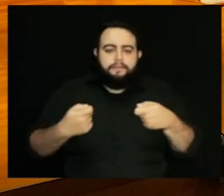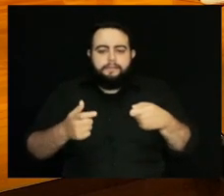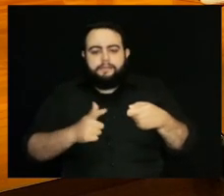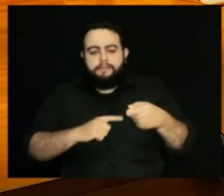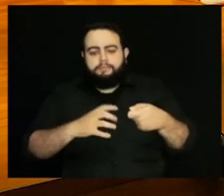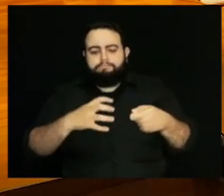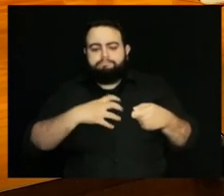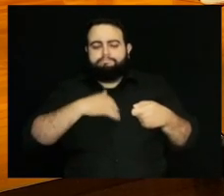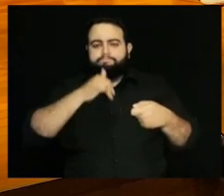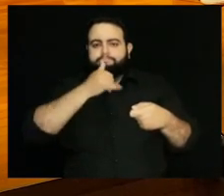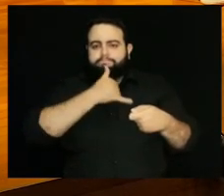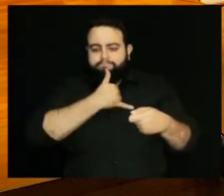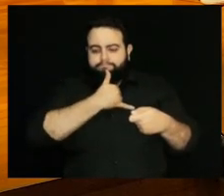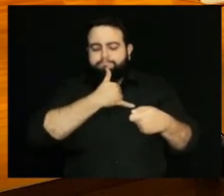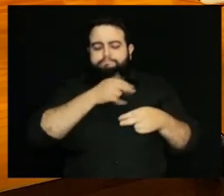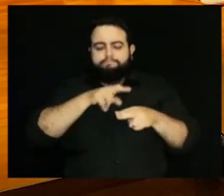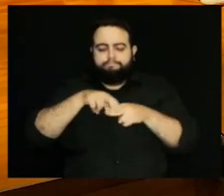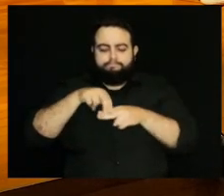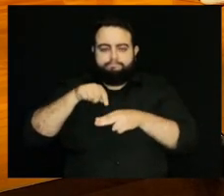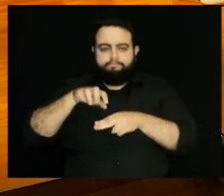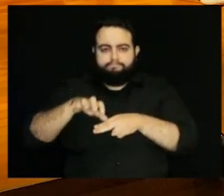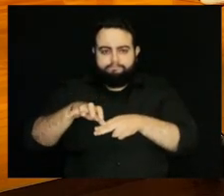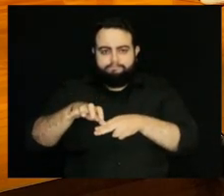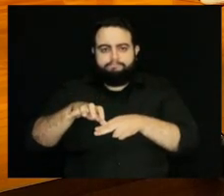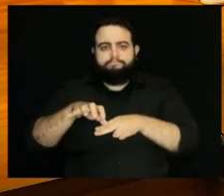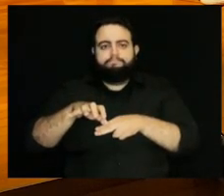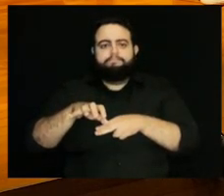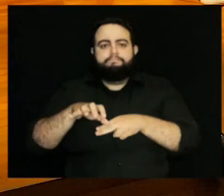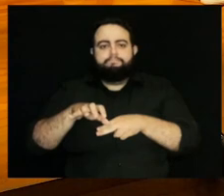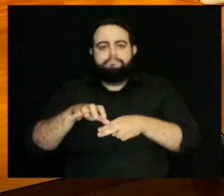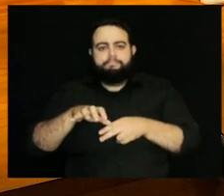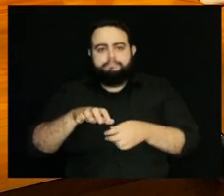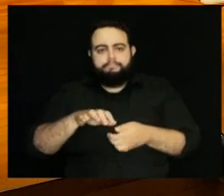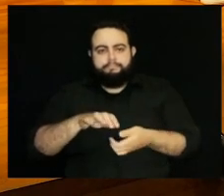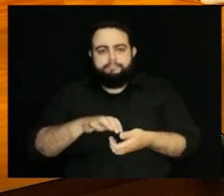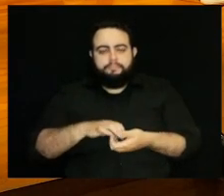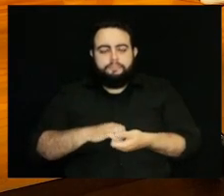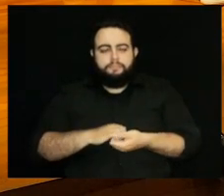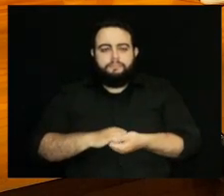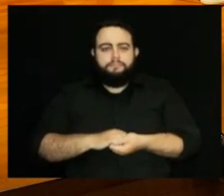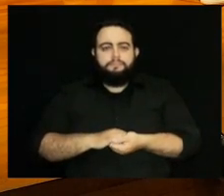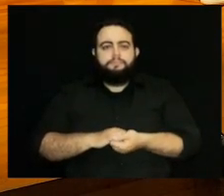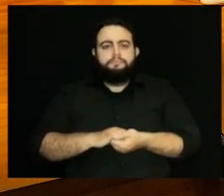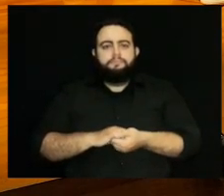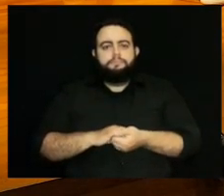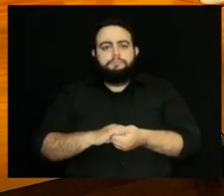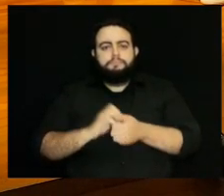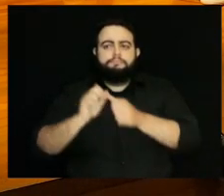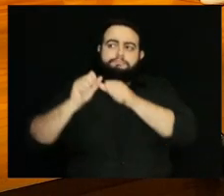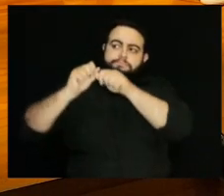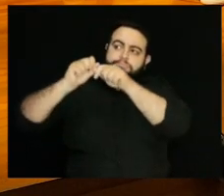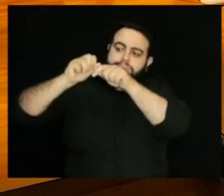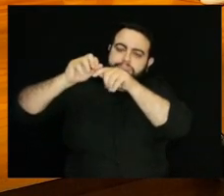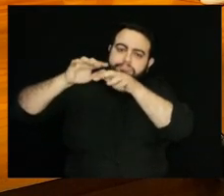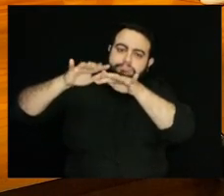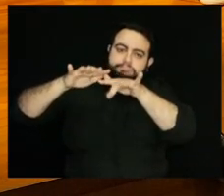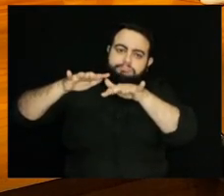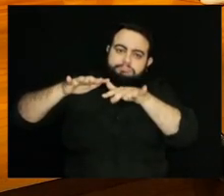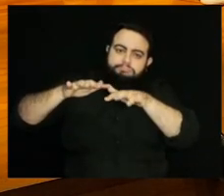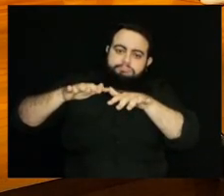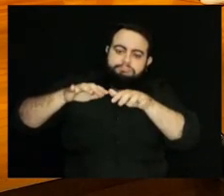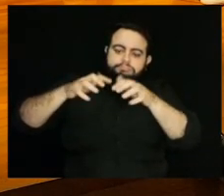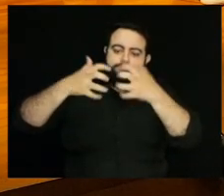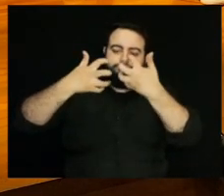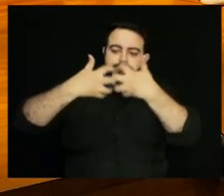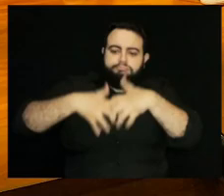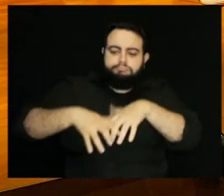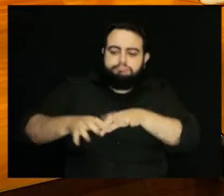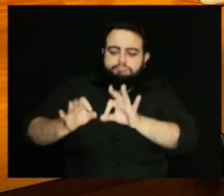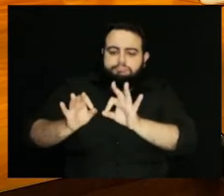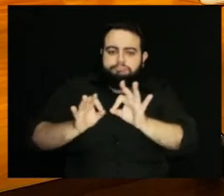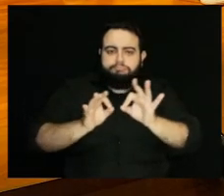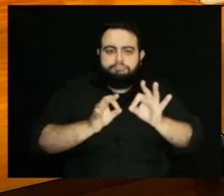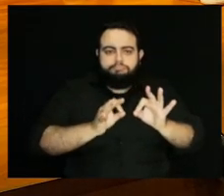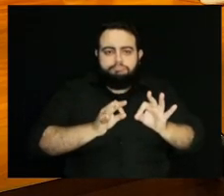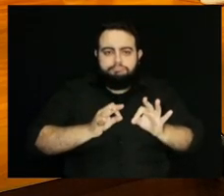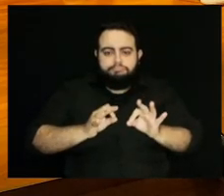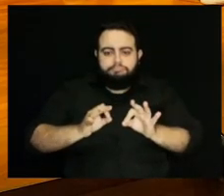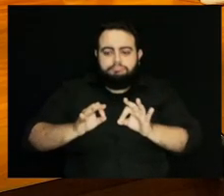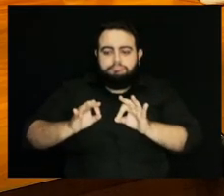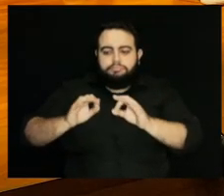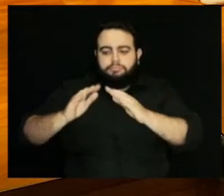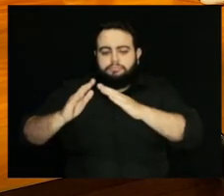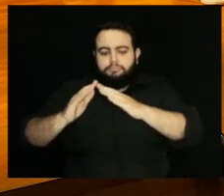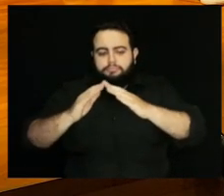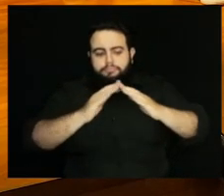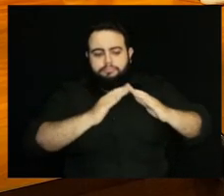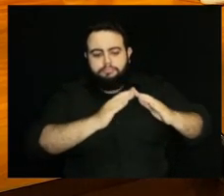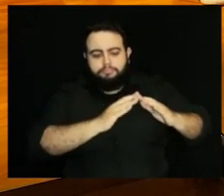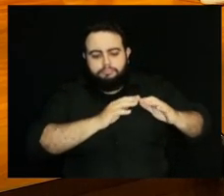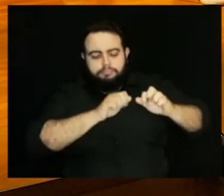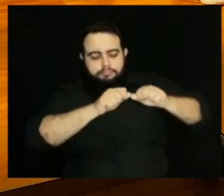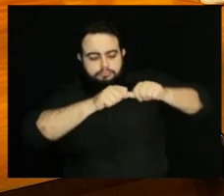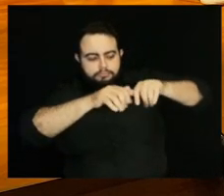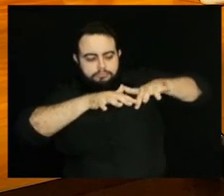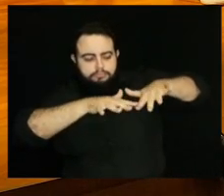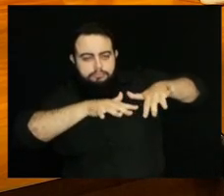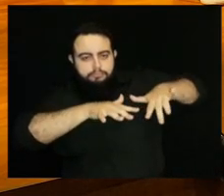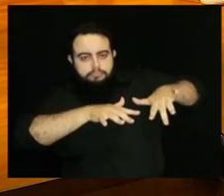[Música] traz. Derrame a harmonia sobre os lares, ponha tudo em seus